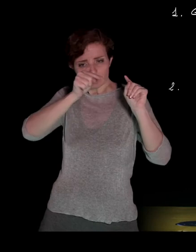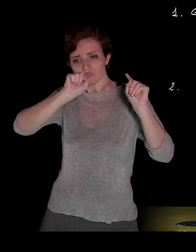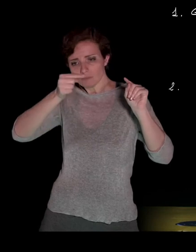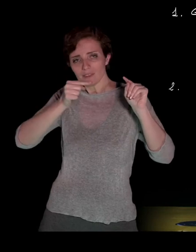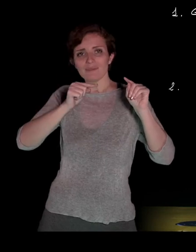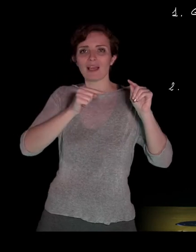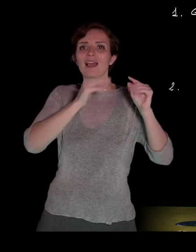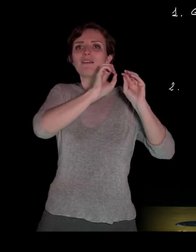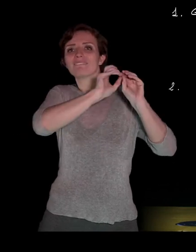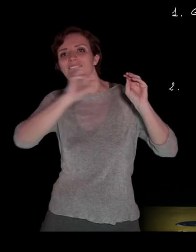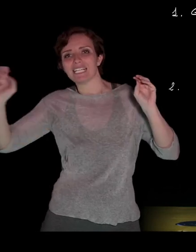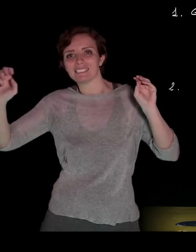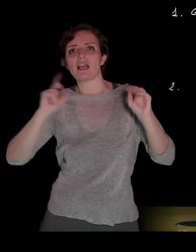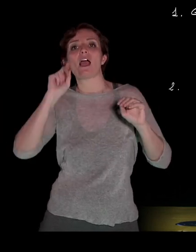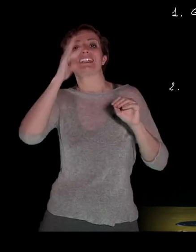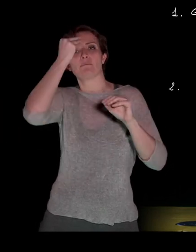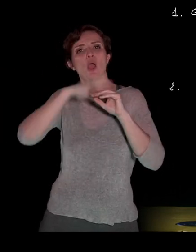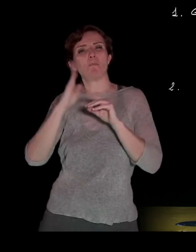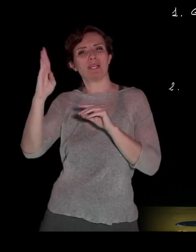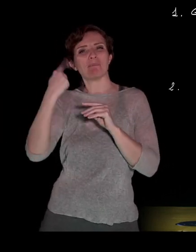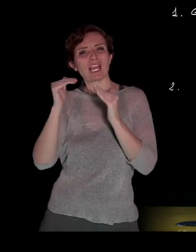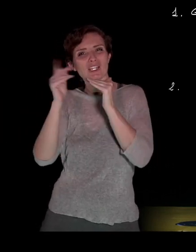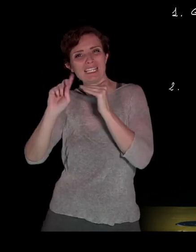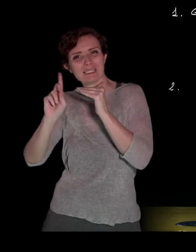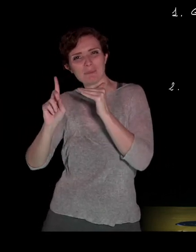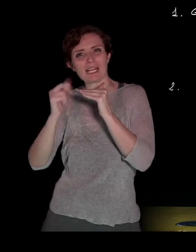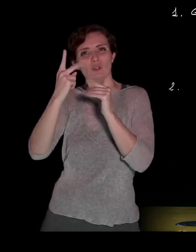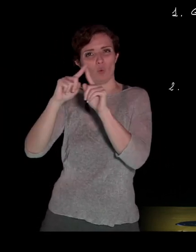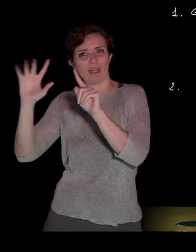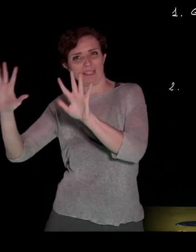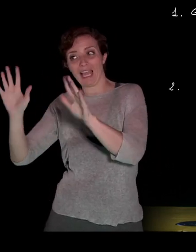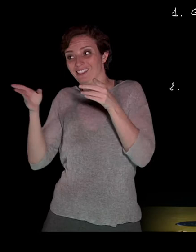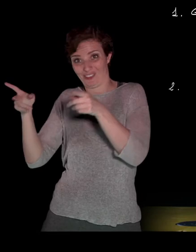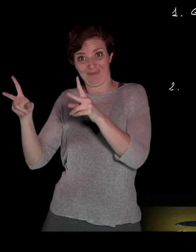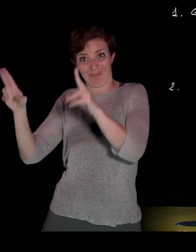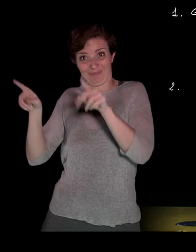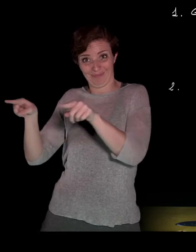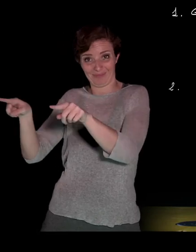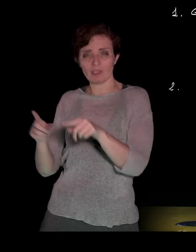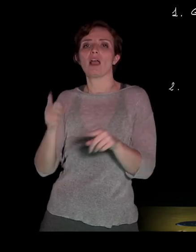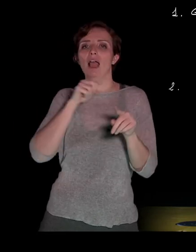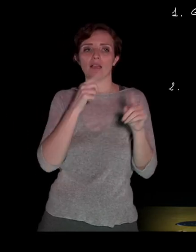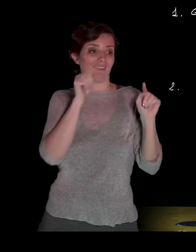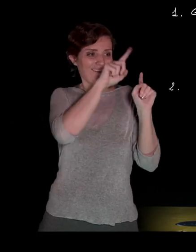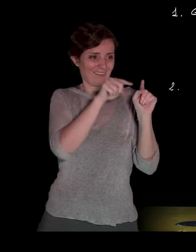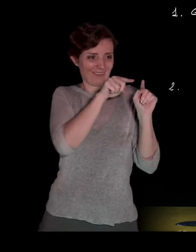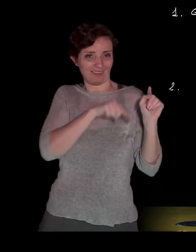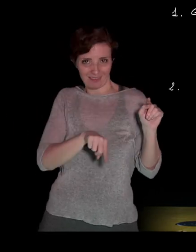Se prendiamo l'esempio dell'insieme 'B', quindi i numeri dispari compresi tra 2 e 10, tutti quanti sono presenti nelle parentesi graffe,